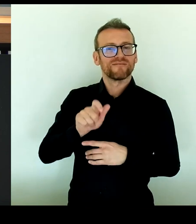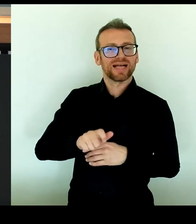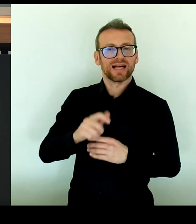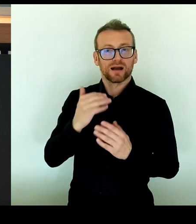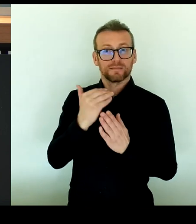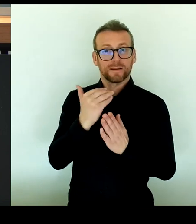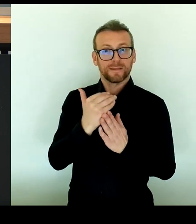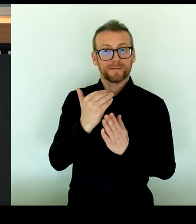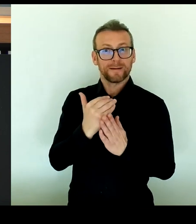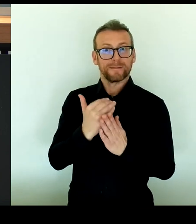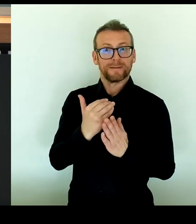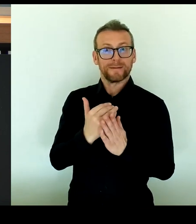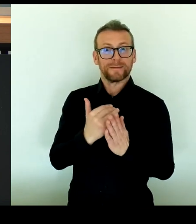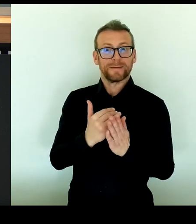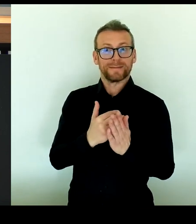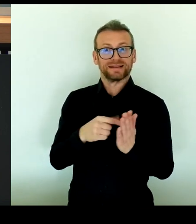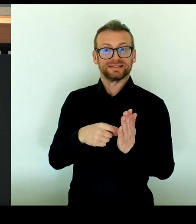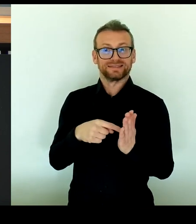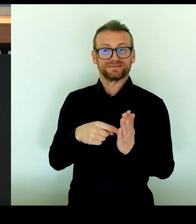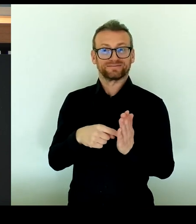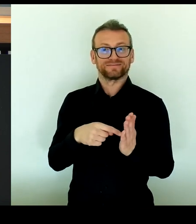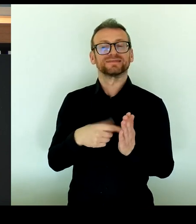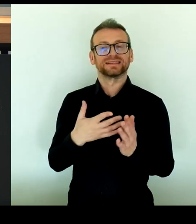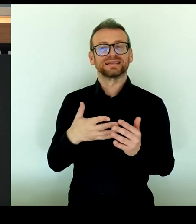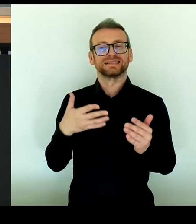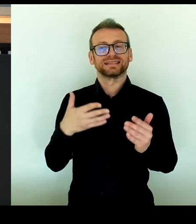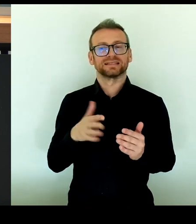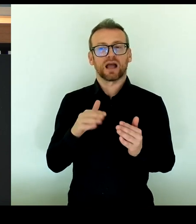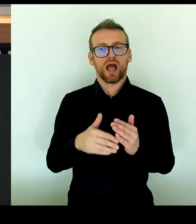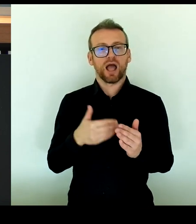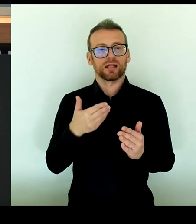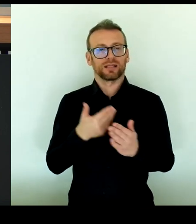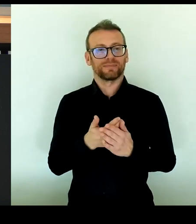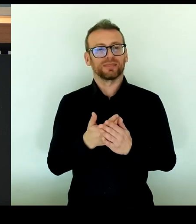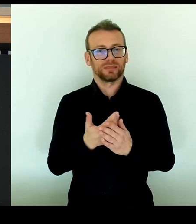Auch die aktuelle Debatte um die Verwendung von Microsoft 36.